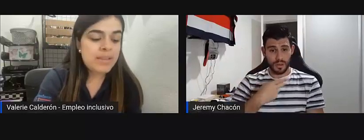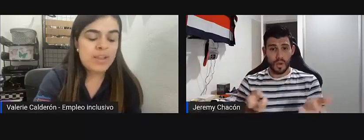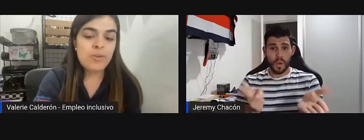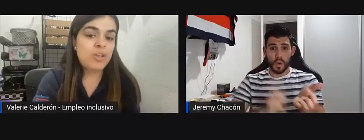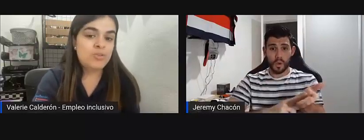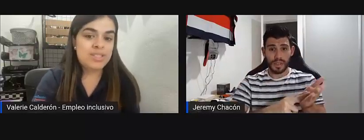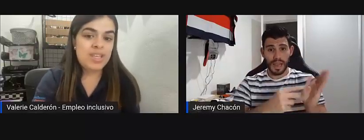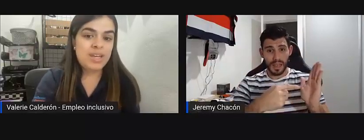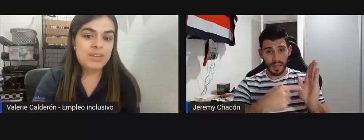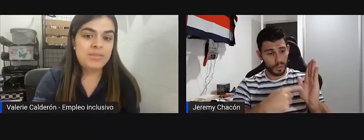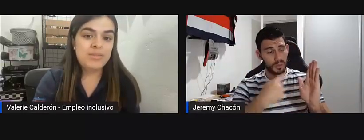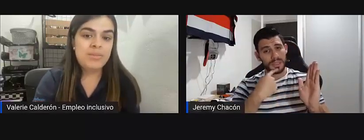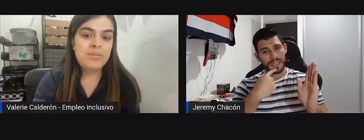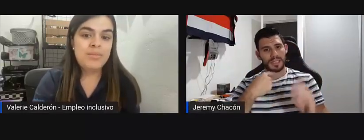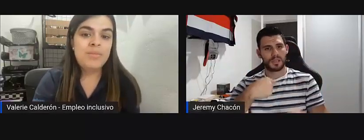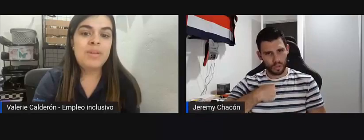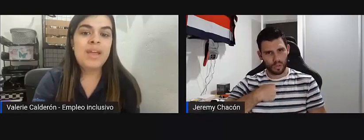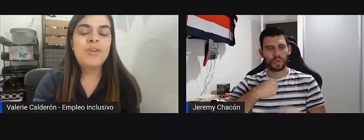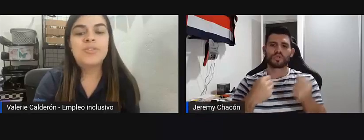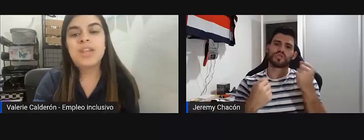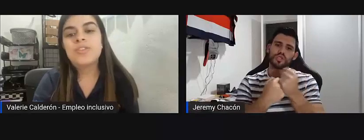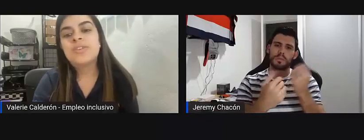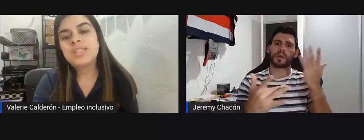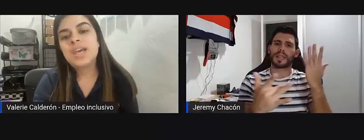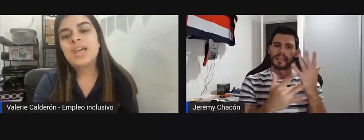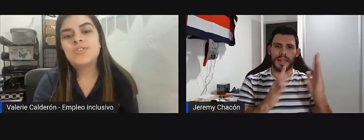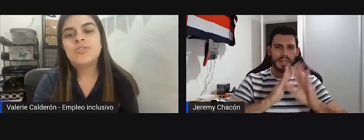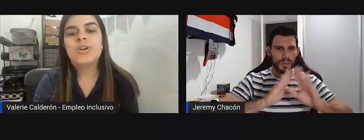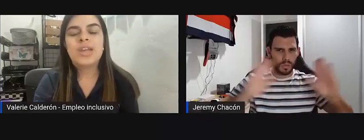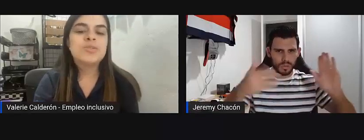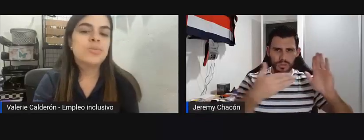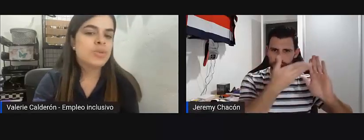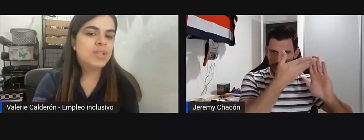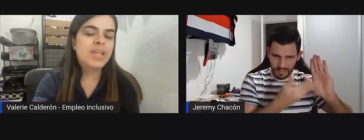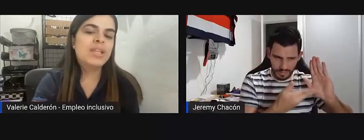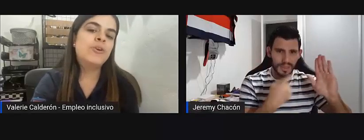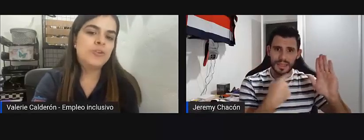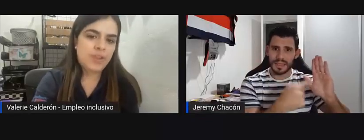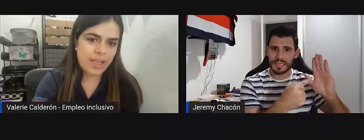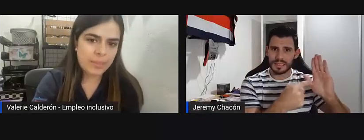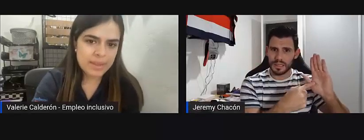parte de lo que yo hacía verdad el contrato decía que yo era soporte técnico nada más